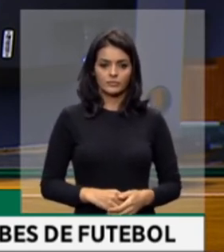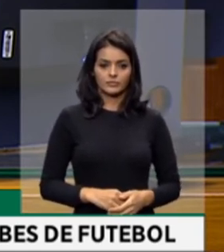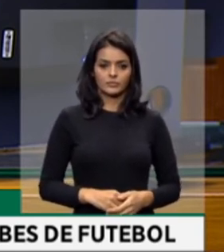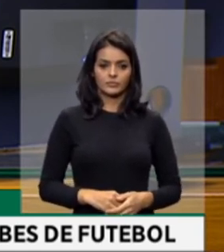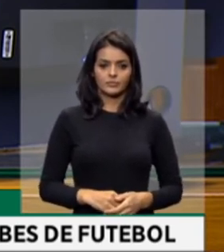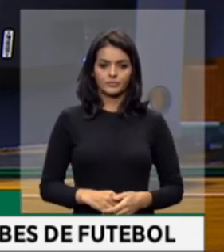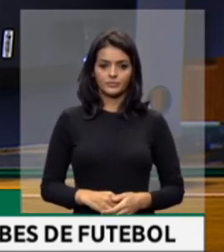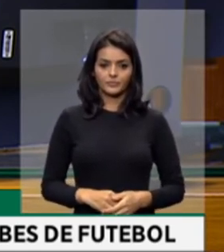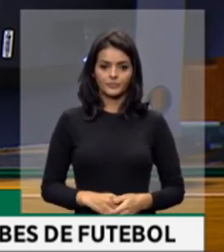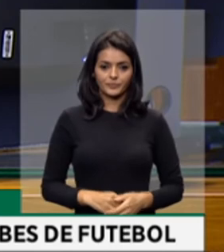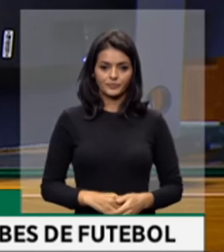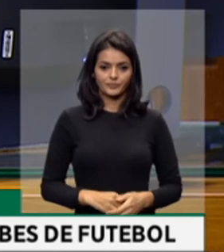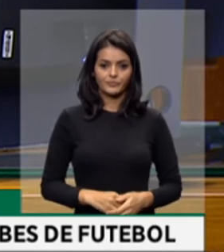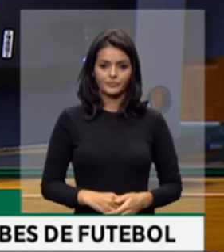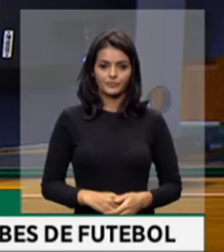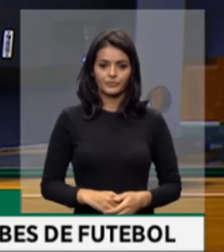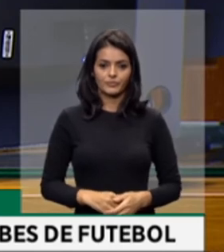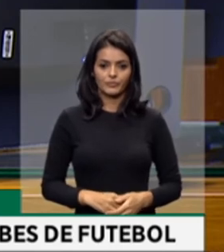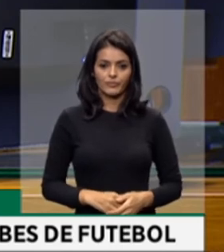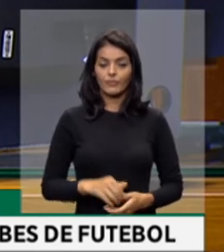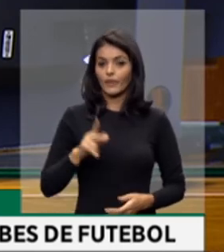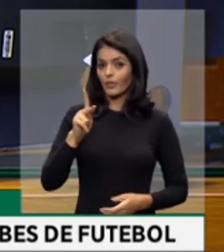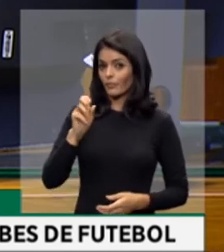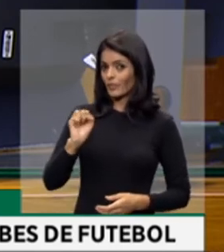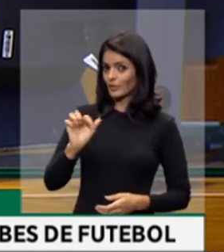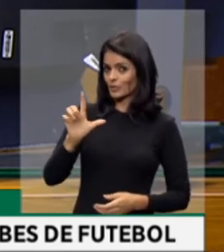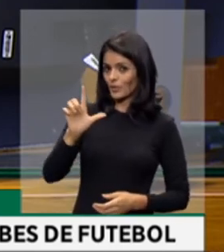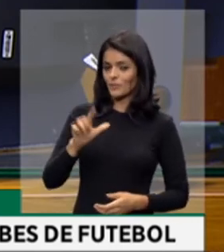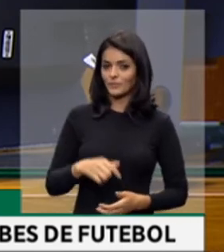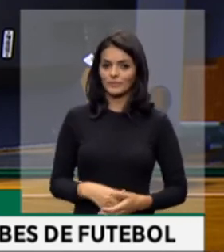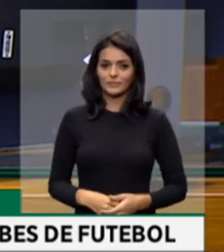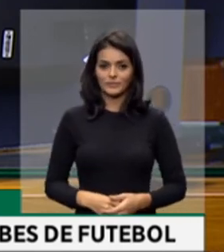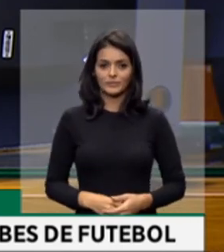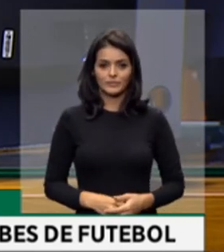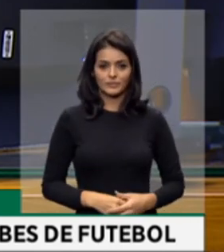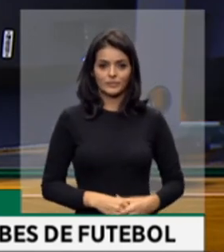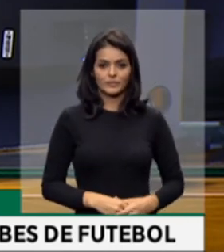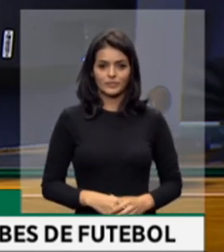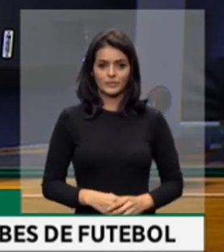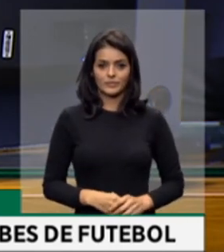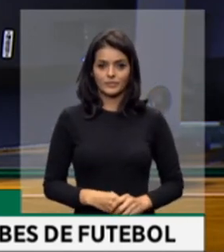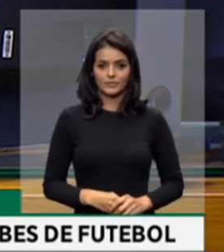VOTA O PSB? -- [DEPUTADO]: PSB VOTA SIM, SENHOR PRESIDENTE. -- [PRESIDENTE]: COMO VOTA O PDT? -- [DEPUTADO]: PDT VOTA